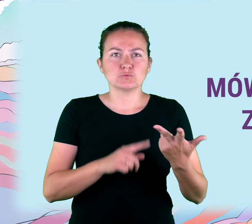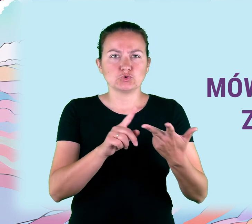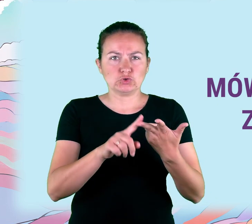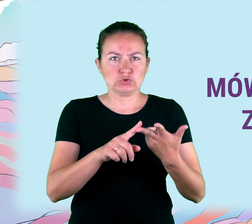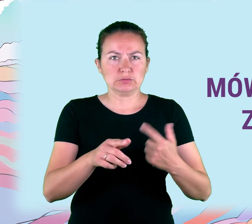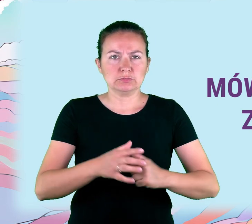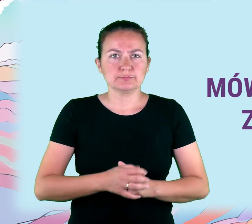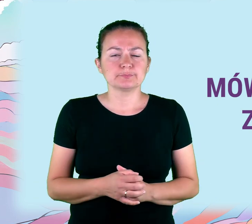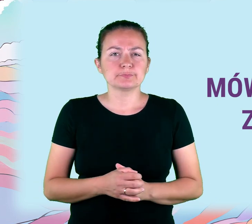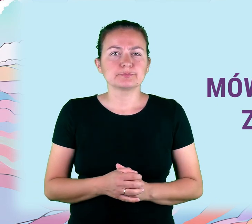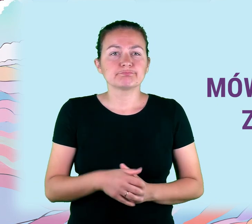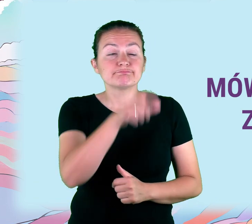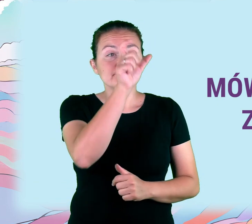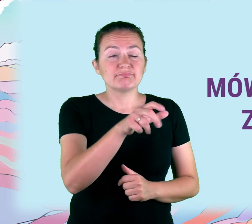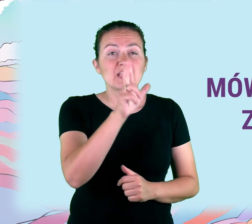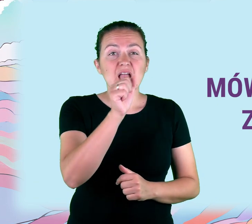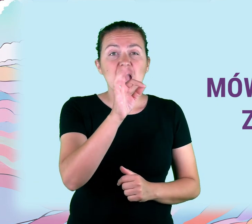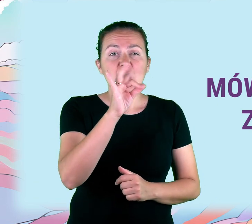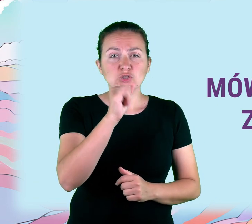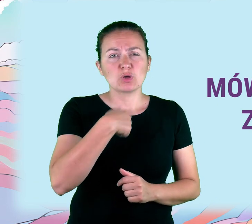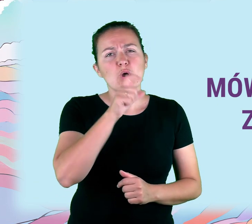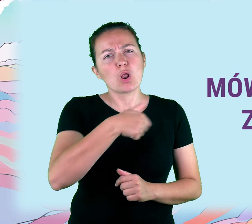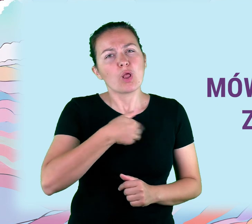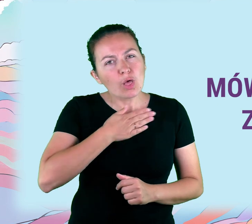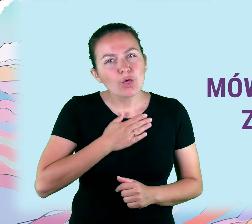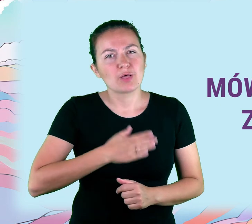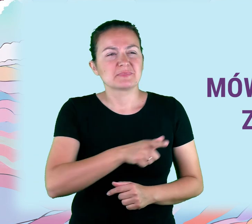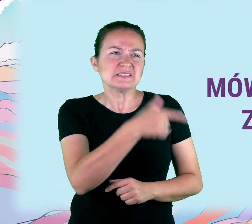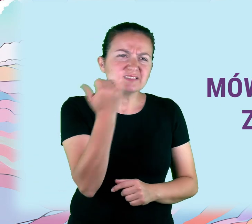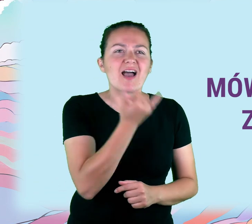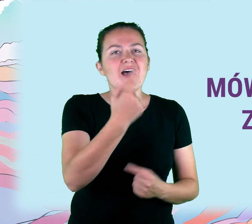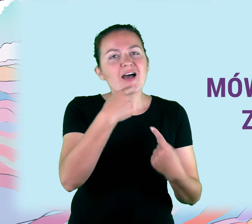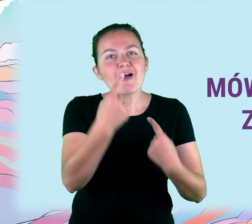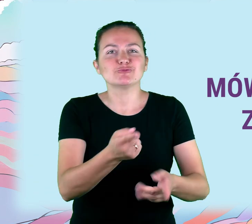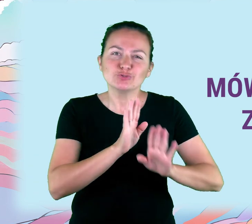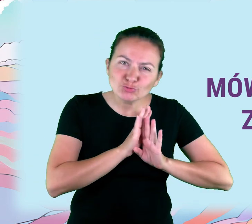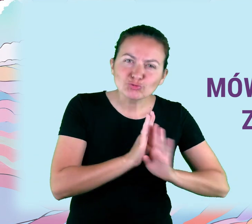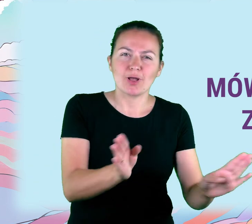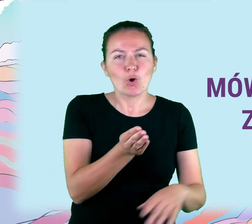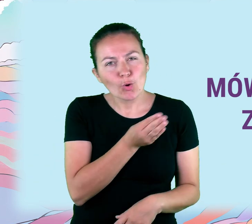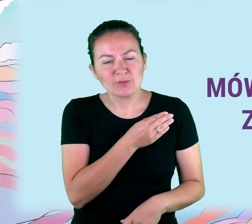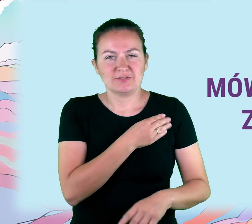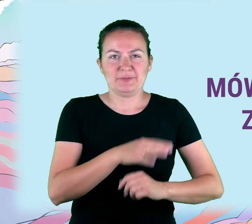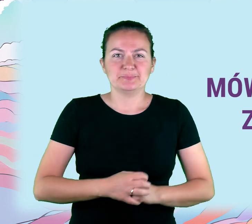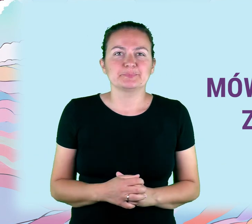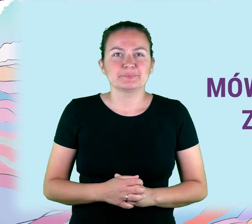3. Lubię Kasię, ona zawsze mówi prosto z mostu.